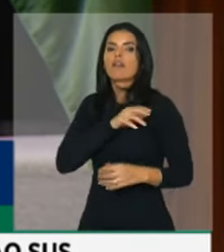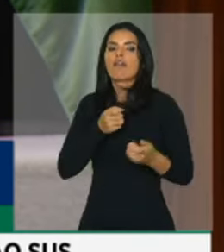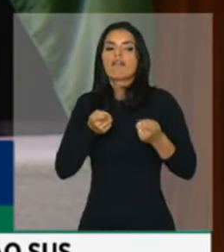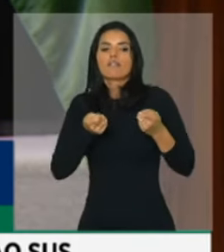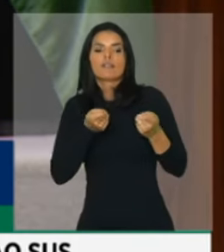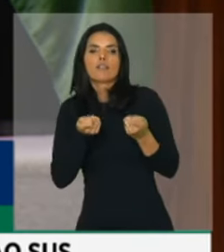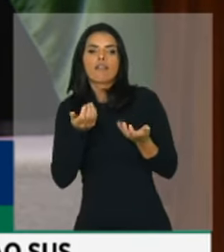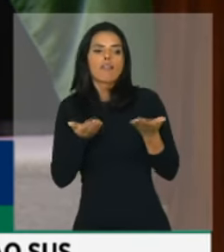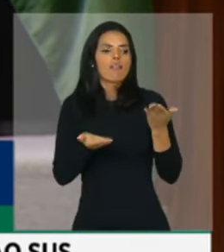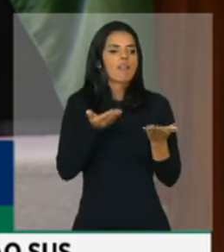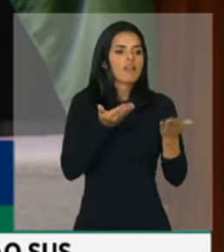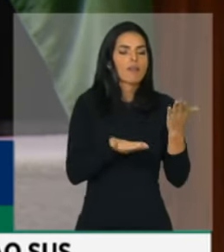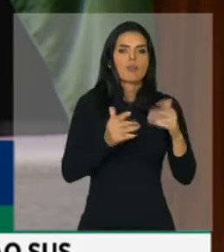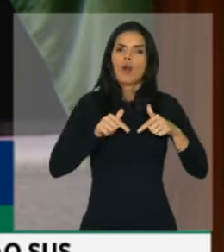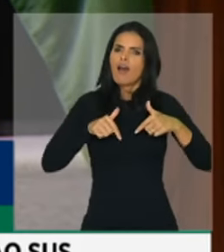E AÇÃO ASSERTIVA. ESSE É O PAPEL QUE NOS FOI DADO NOS